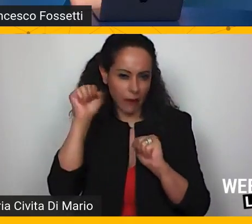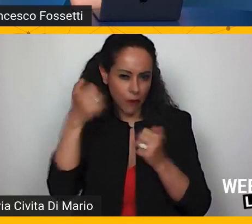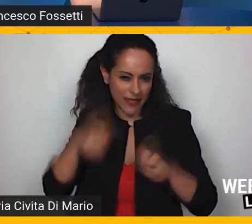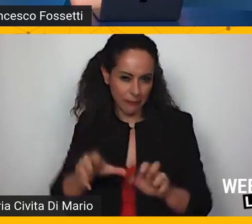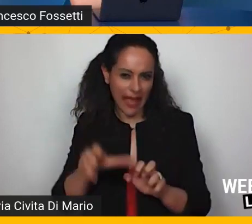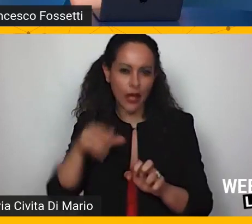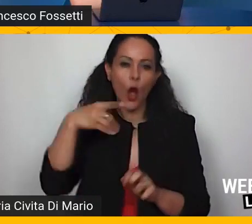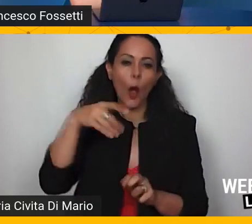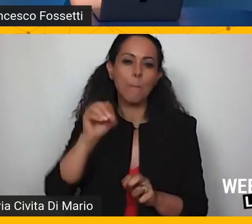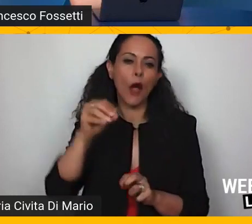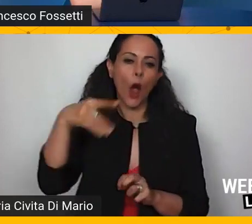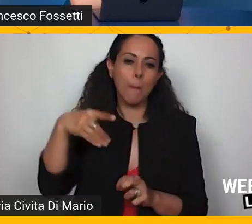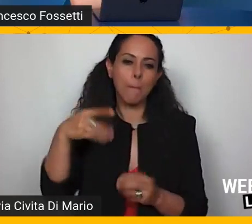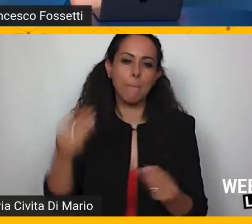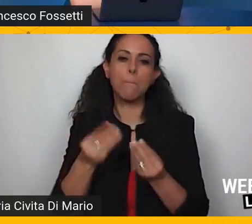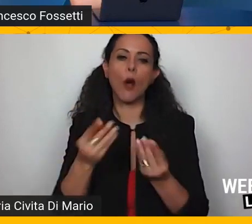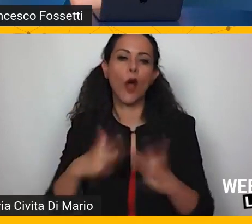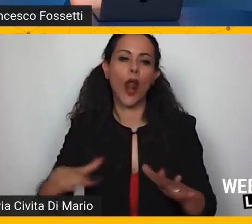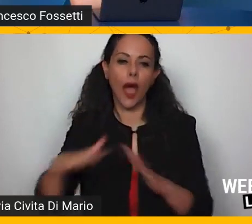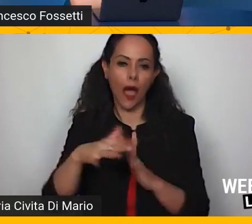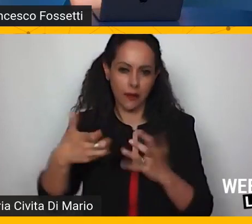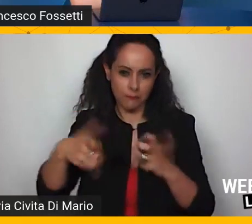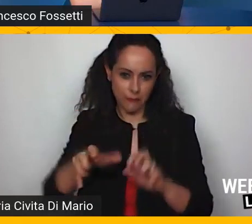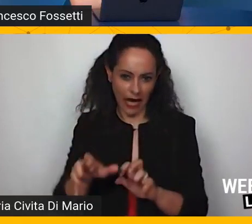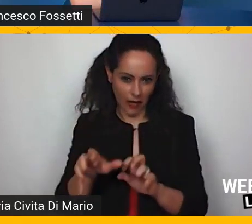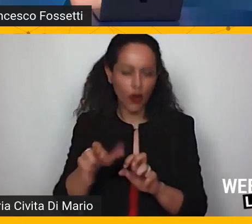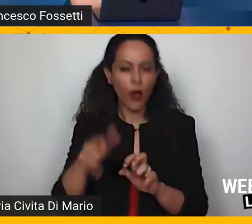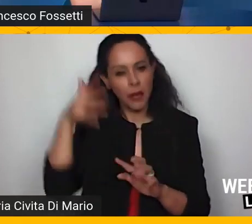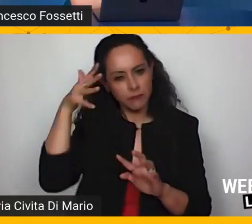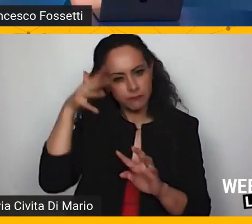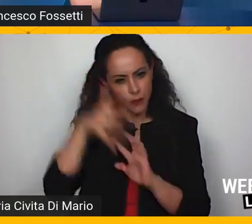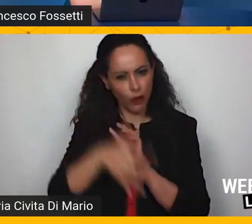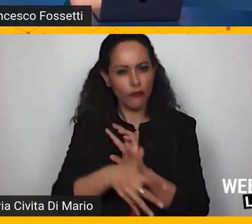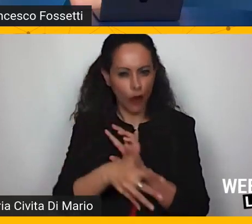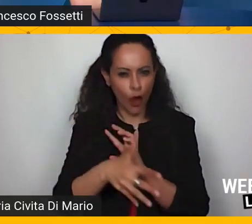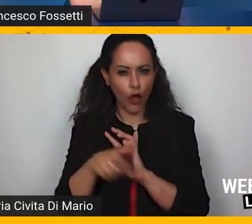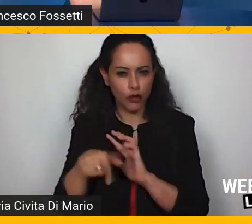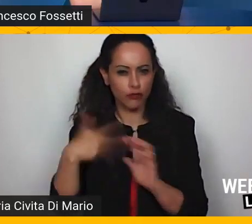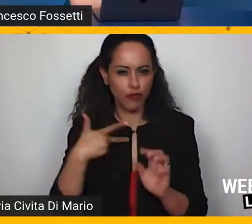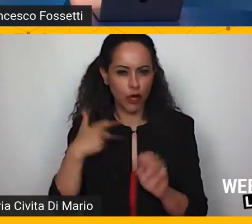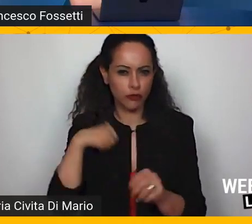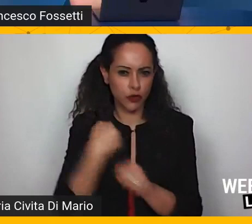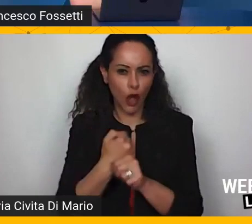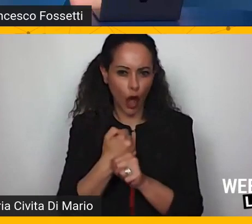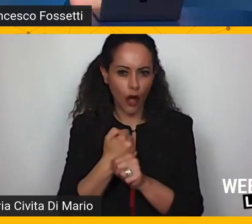al loro hanno delle storie